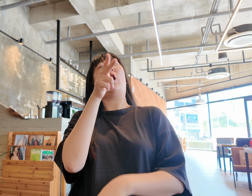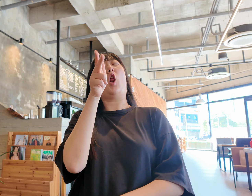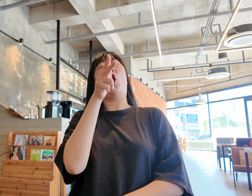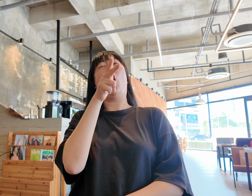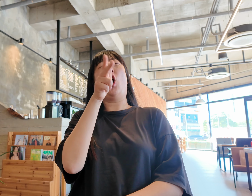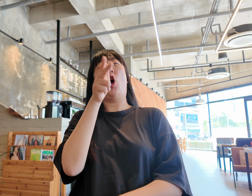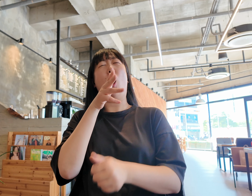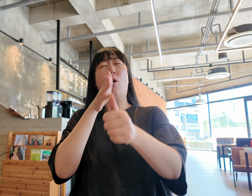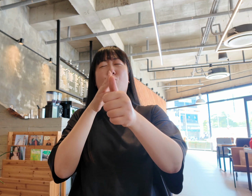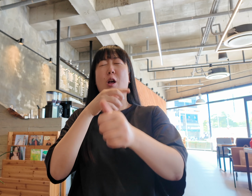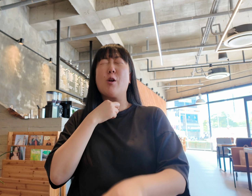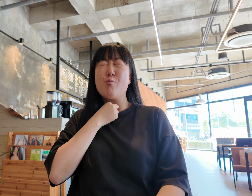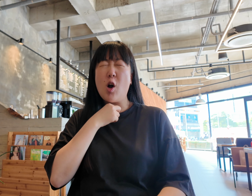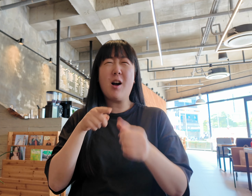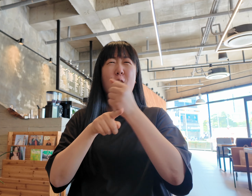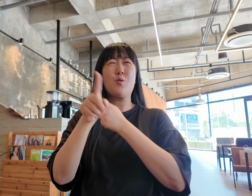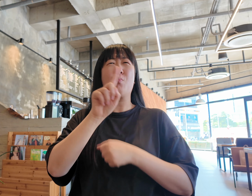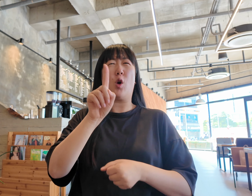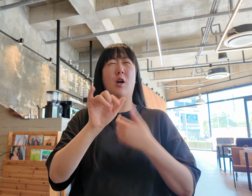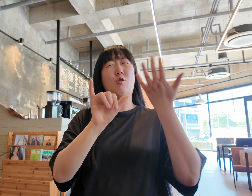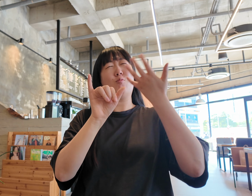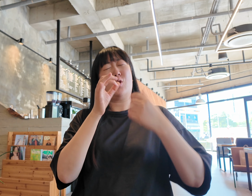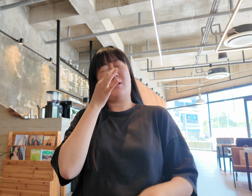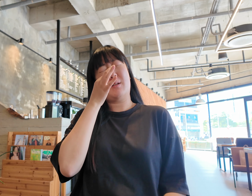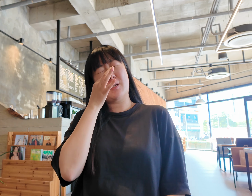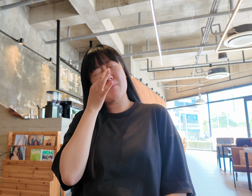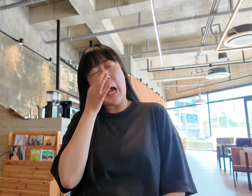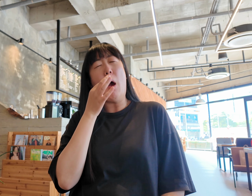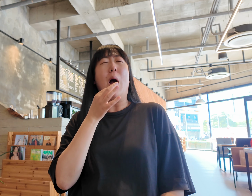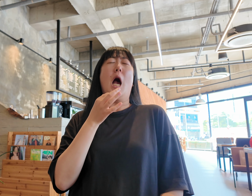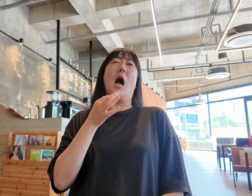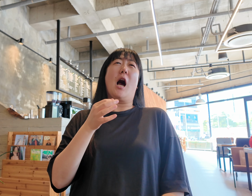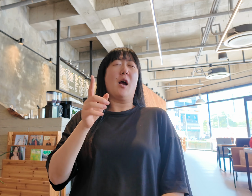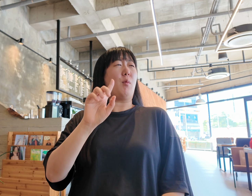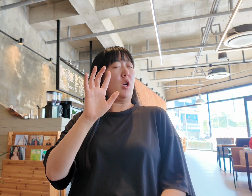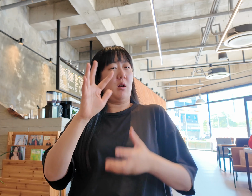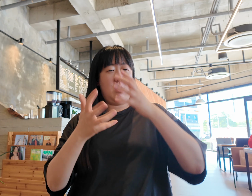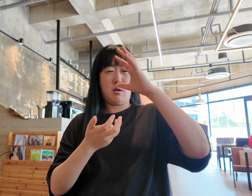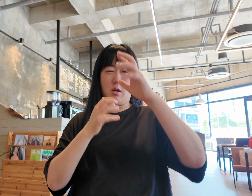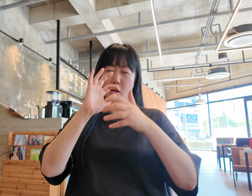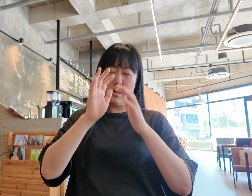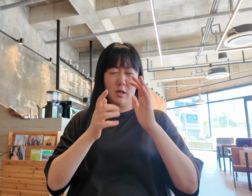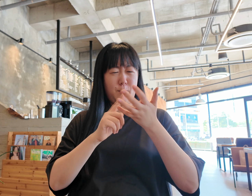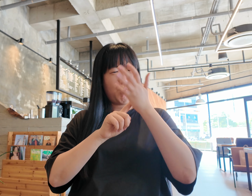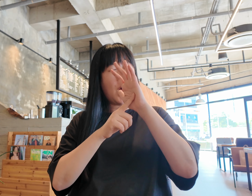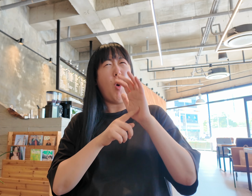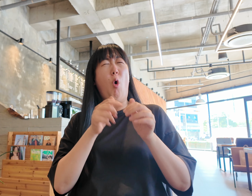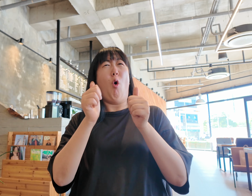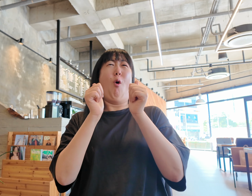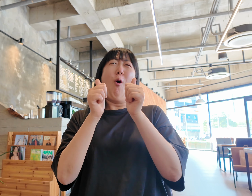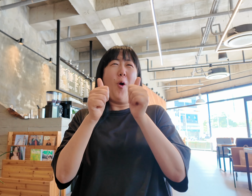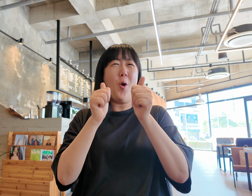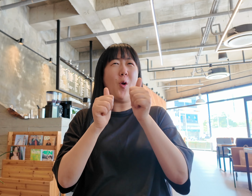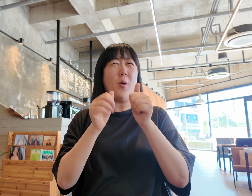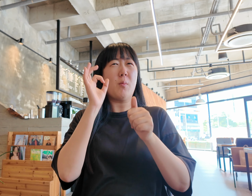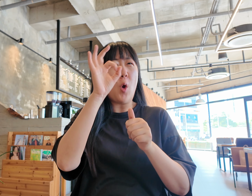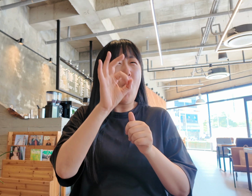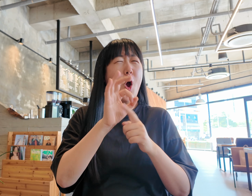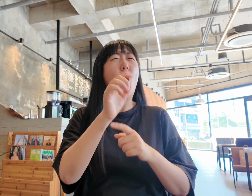La razón por la que quería pedirte que lo filmaras es que cuando veo tus vídeos, me gusta mucho la forma en que implementan y expresan el lenguaje de señas.